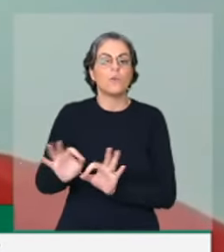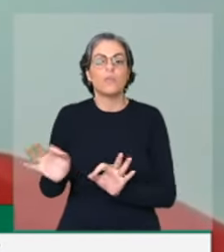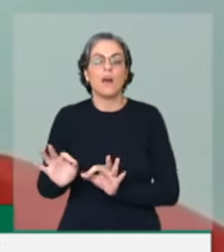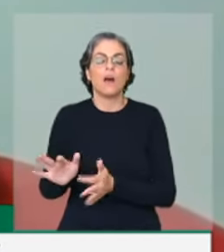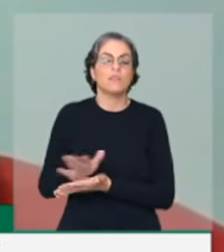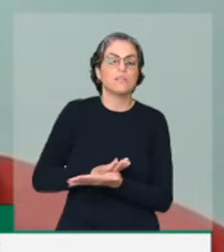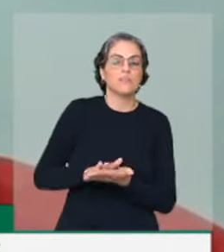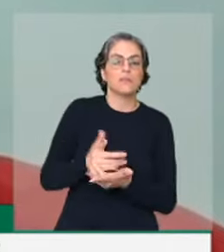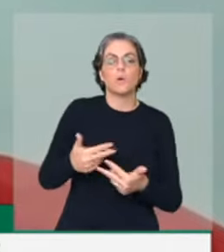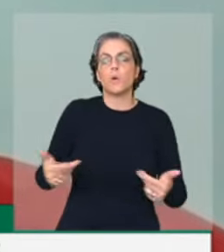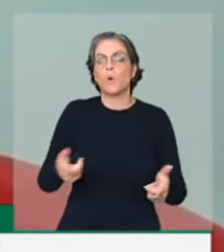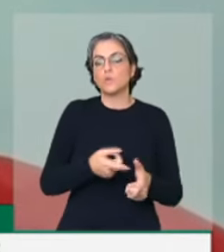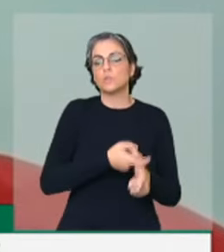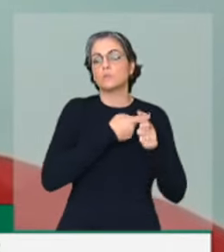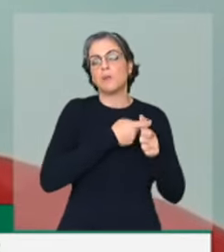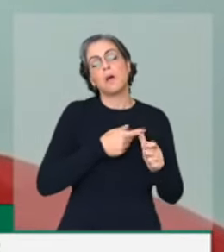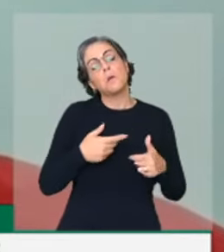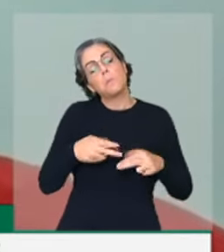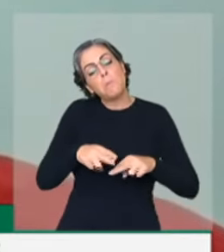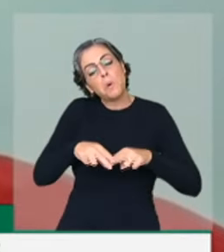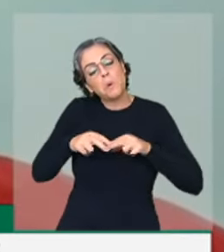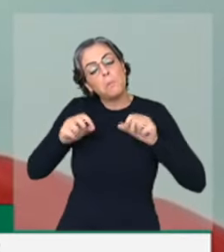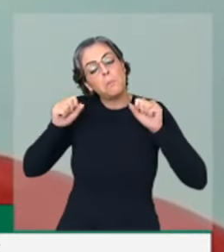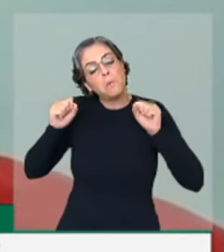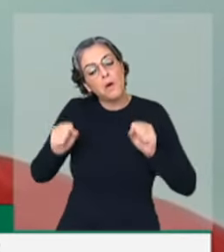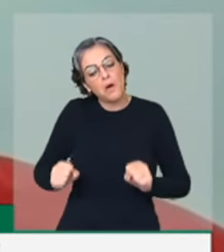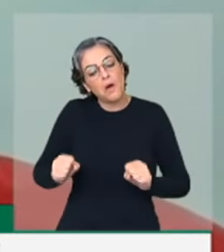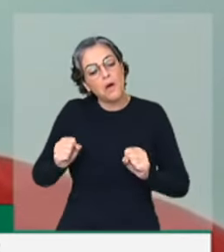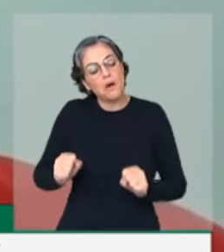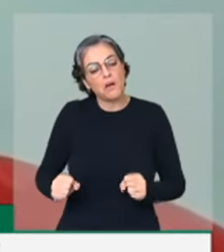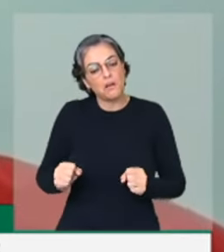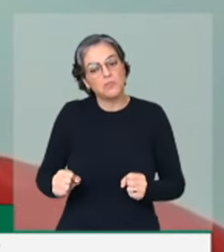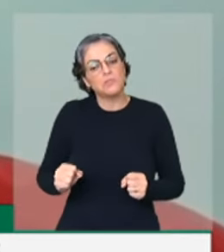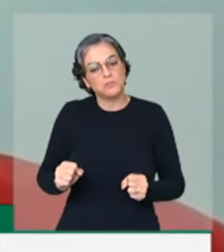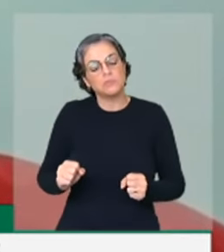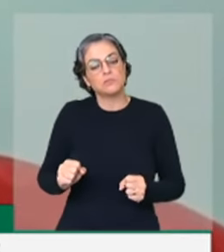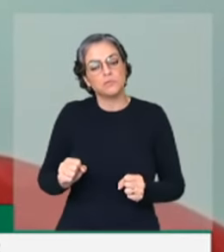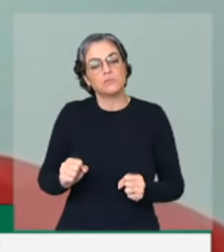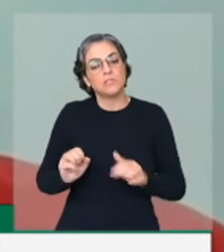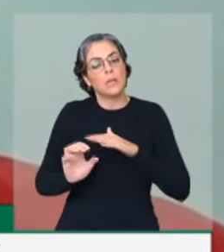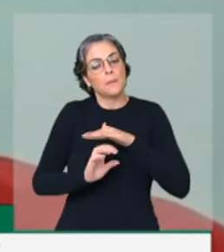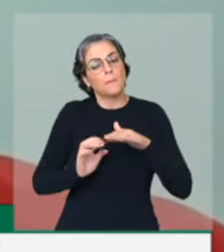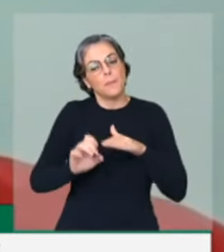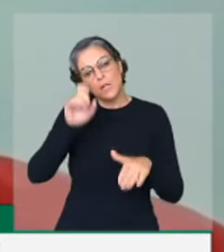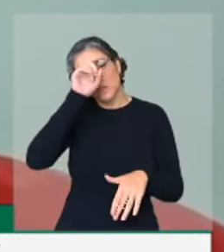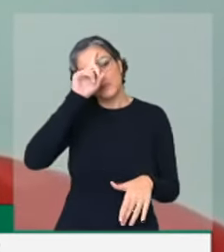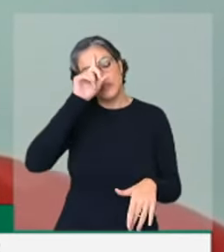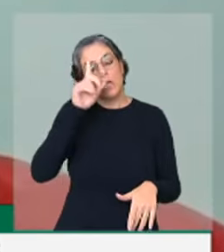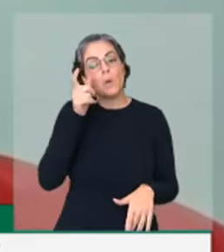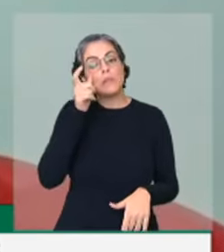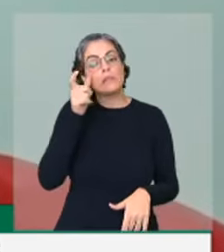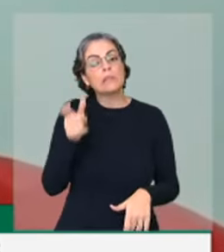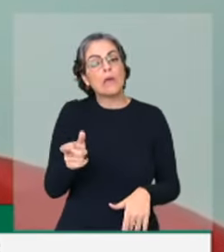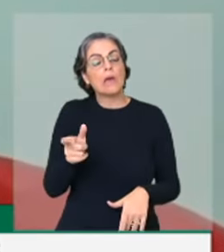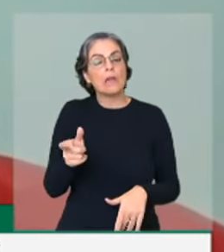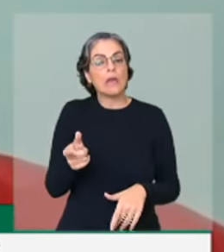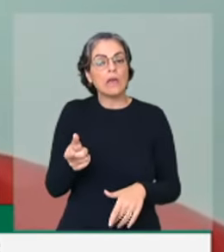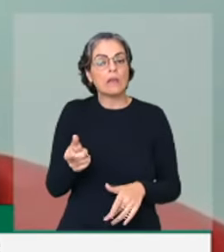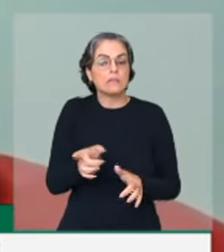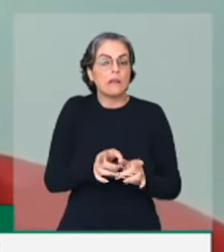EMPRESÁRIOS DO SETOR PRIVADO HOSPITALAR QUE TENHAM INTERESSE DE FAZER ESSA CONVERSÃO. APESAR... LEMBRAR TAMBÉM AS DIFICULDADES.... DE RECURSOS HUMANOS E DE